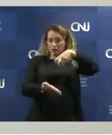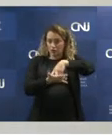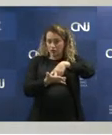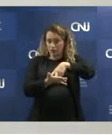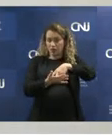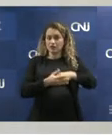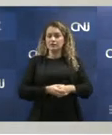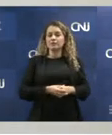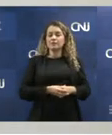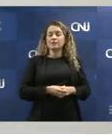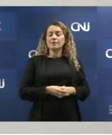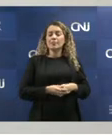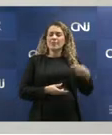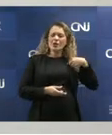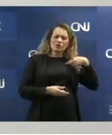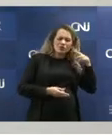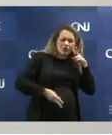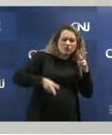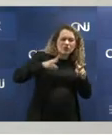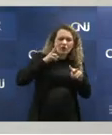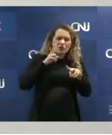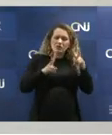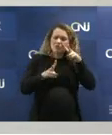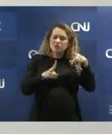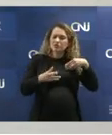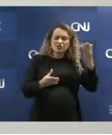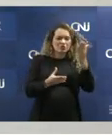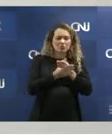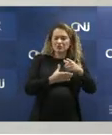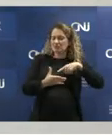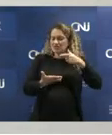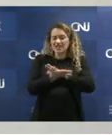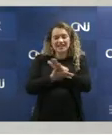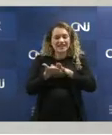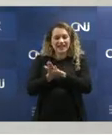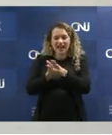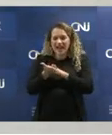Então, a excelência verificamos que nos autos não constam mínimos indícios